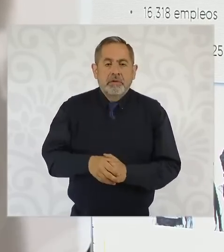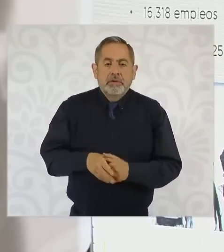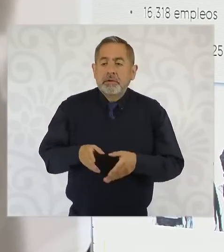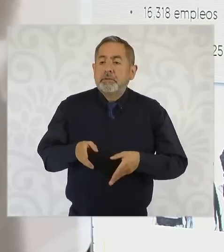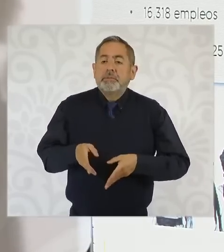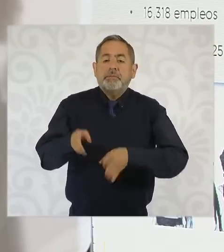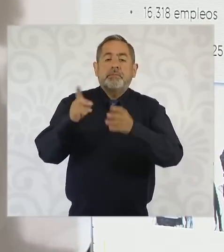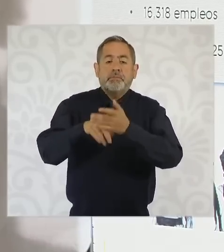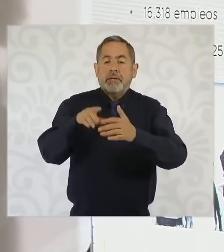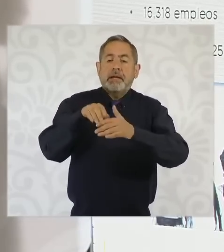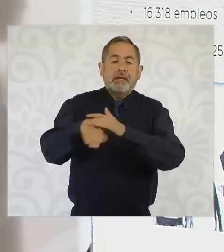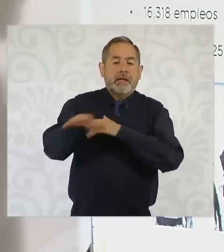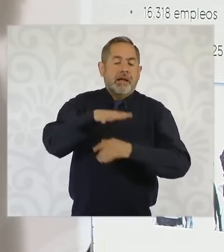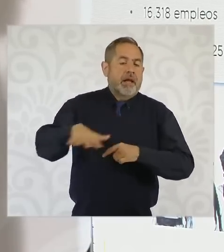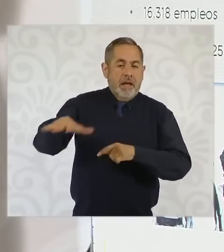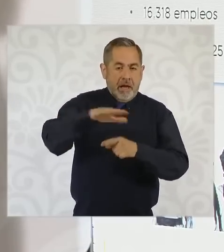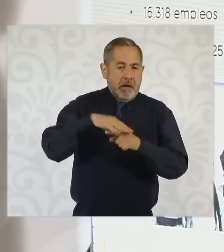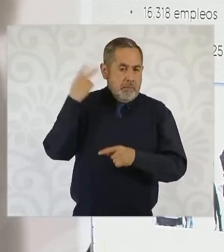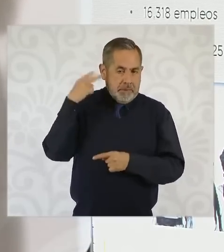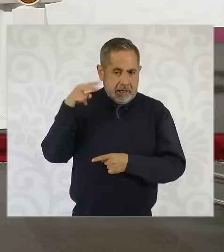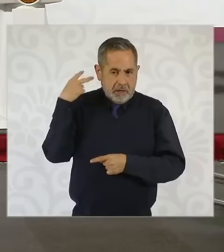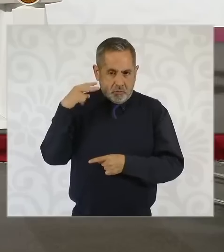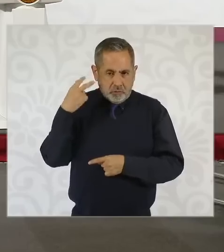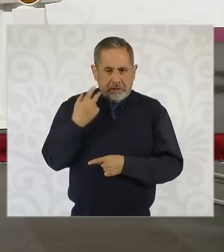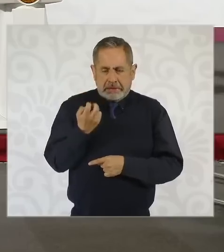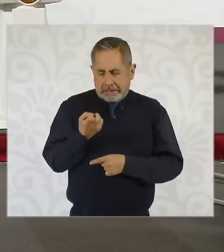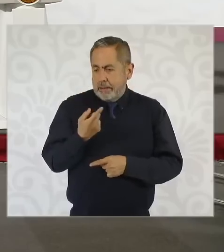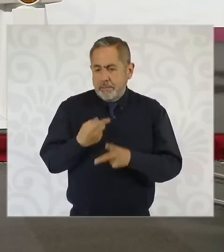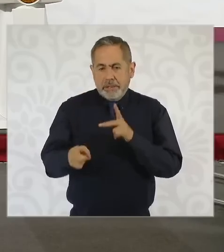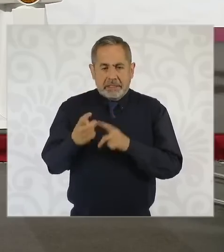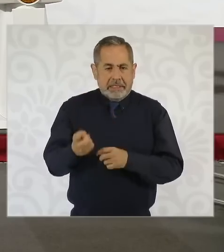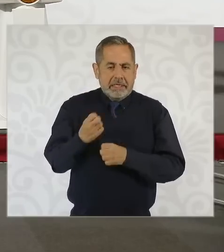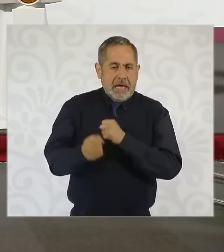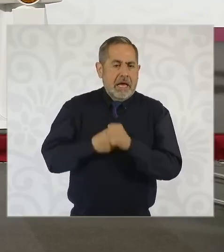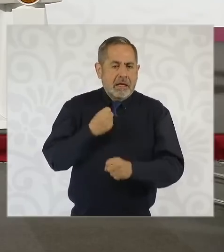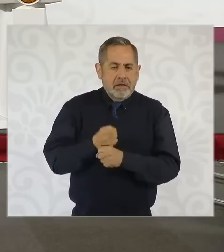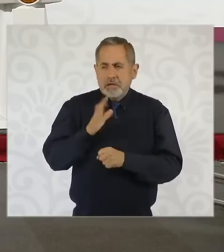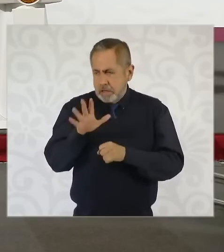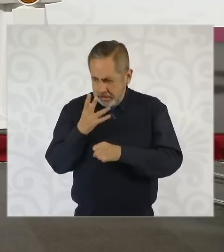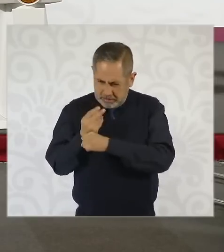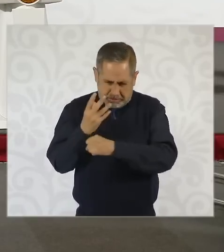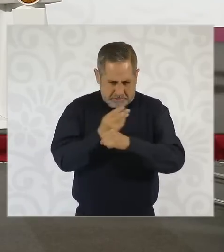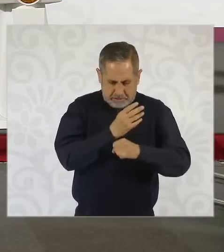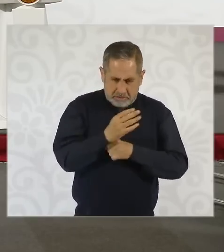Puerto de Veracruz ese se inicia este año ya se hicieron las modelaciones y estamos